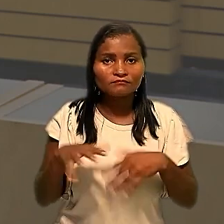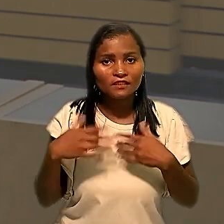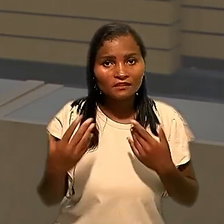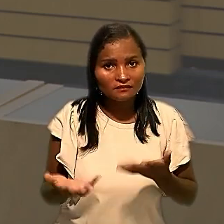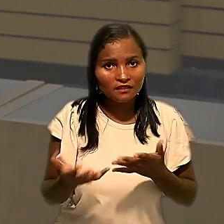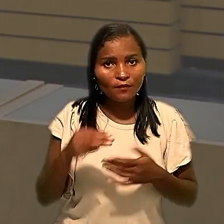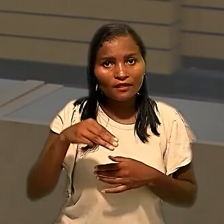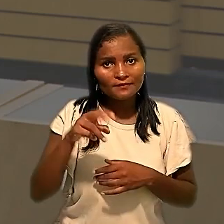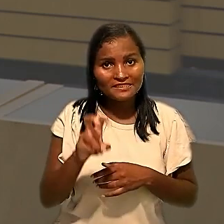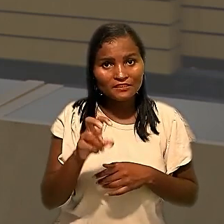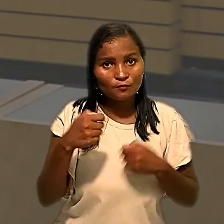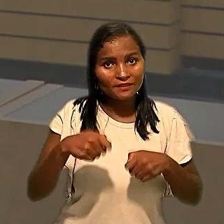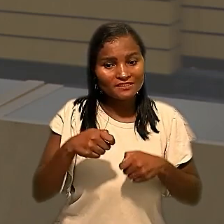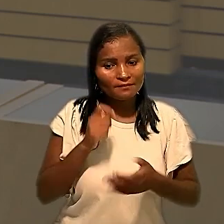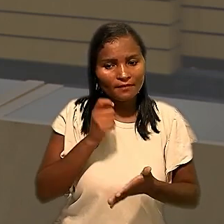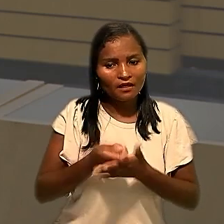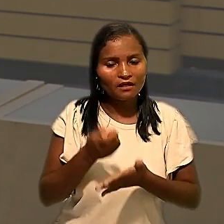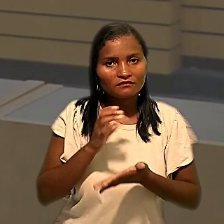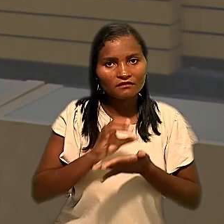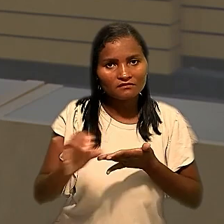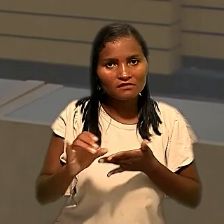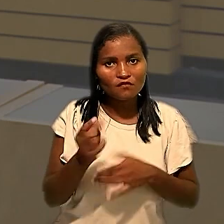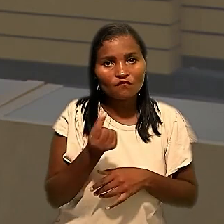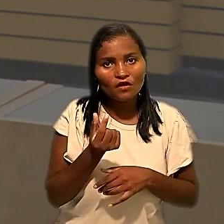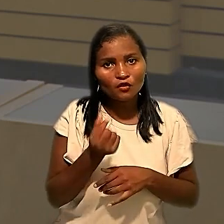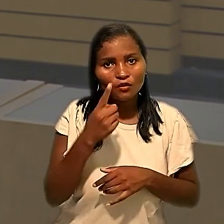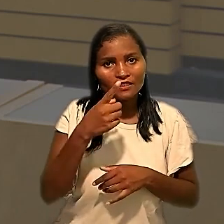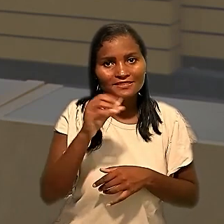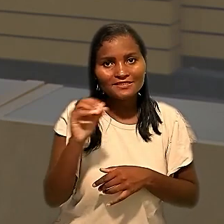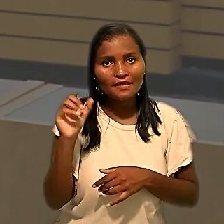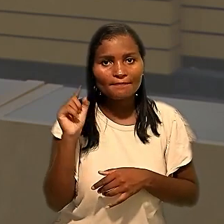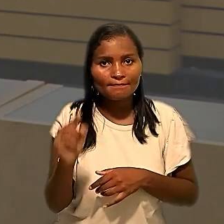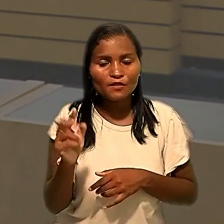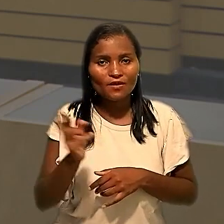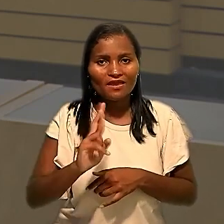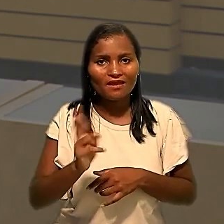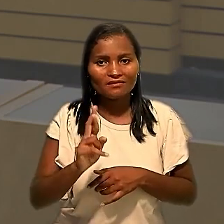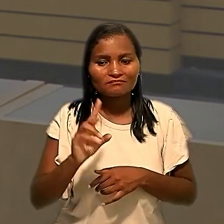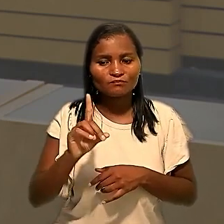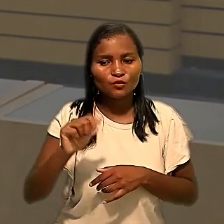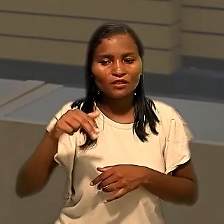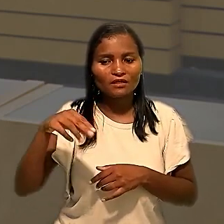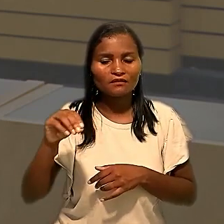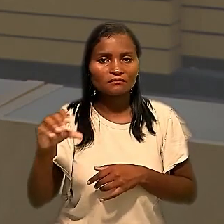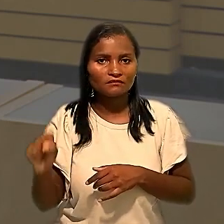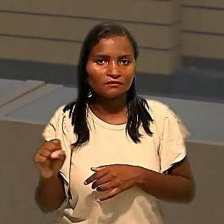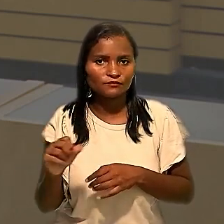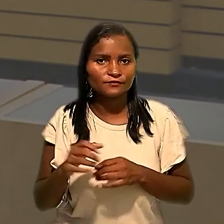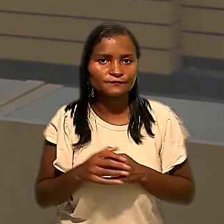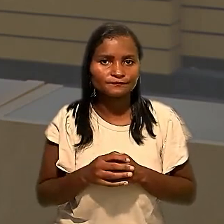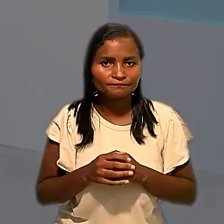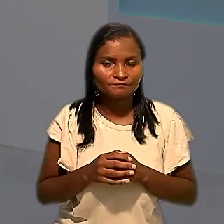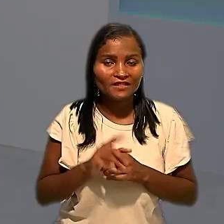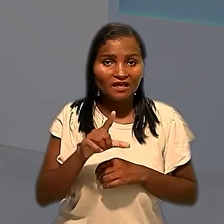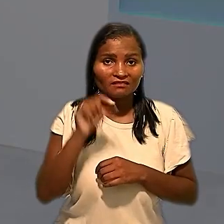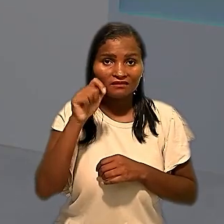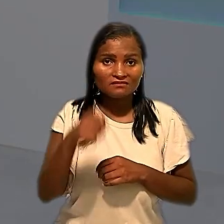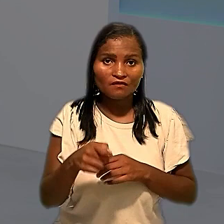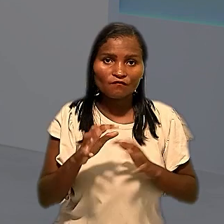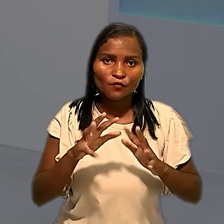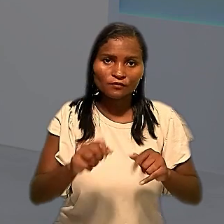a M5 deverá pagar indenização no valor de R$ 100 mil, por danos extrapatrimoniais. A decisão foi